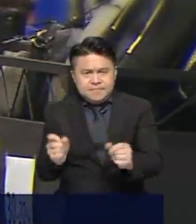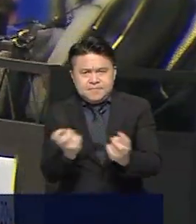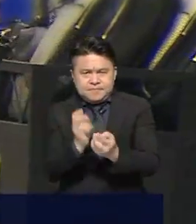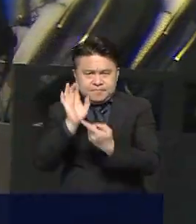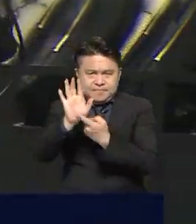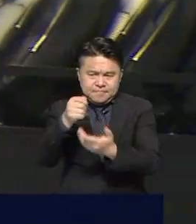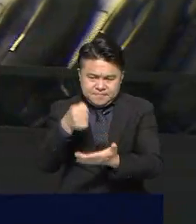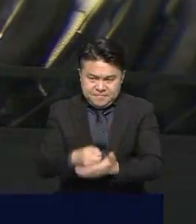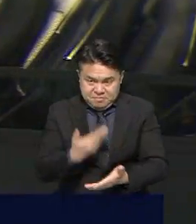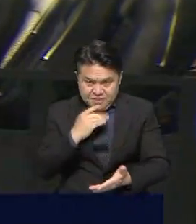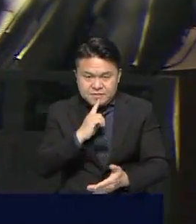SBS 박재현입니다.